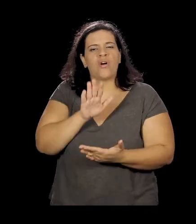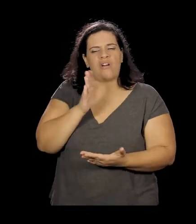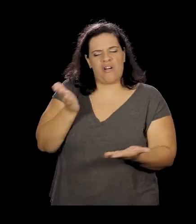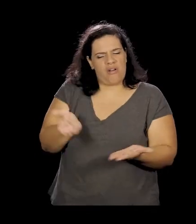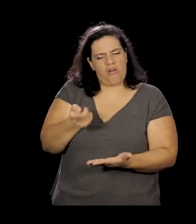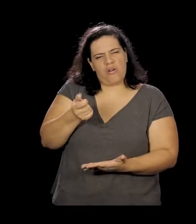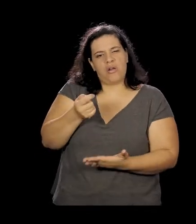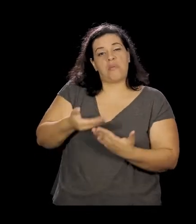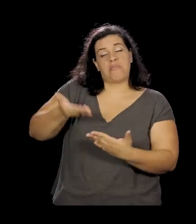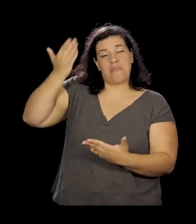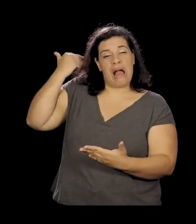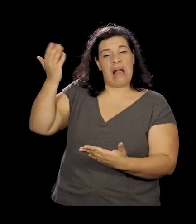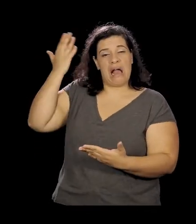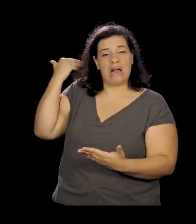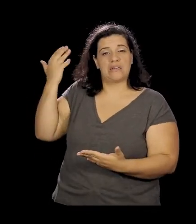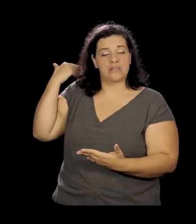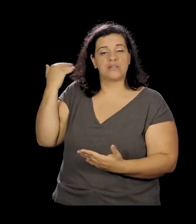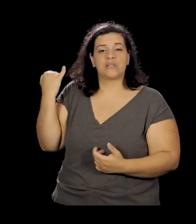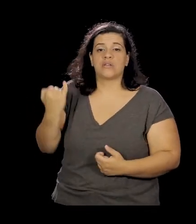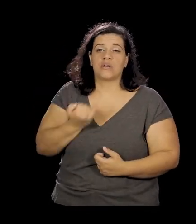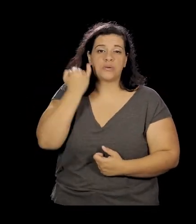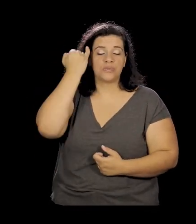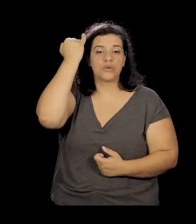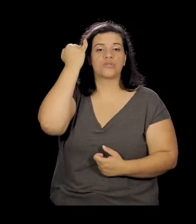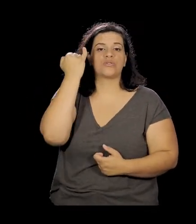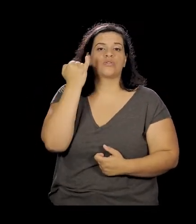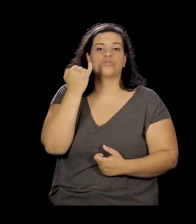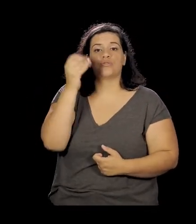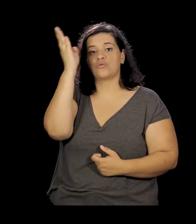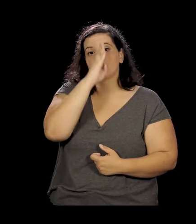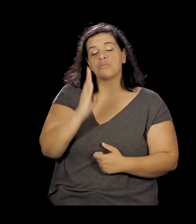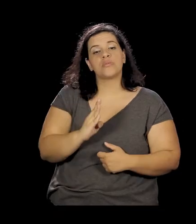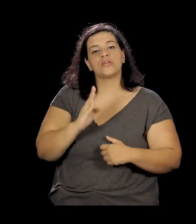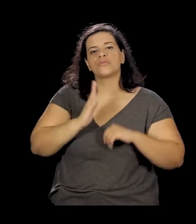Acho que uma das coisas mais importantes que o Brasil fez